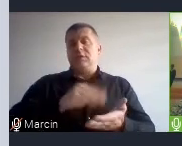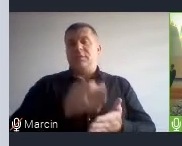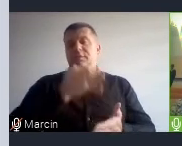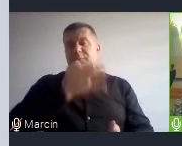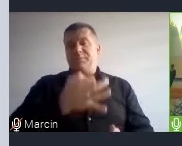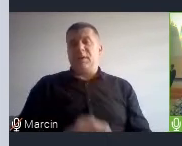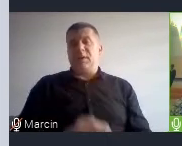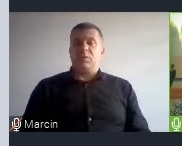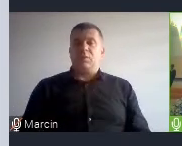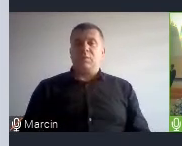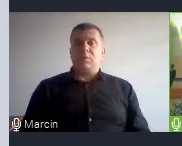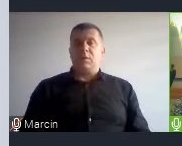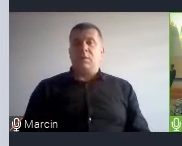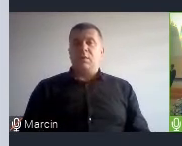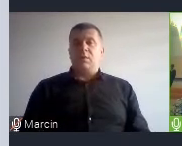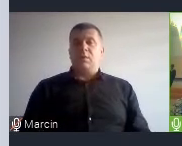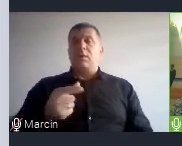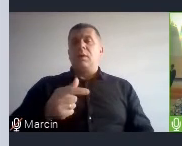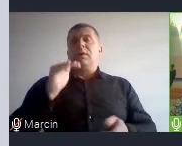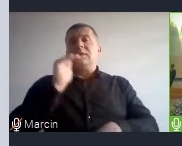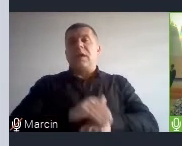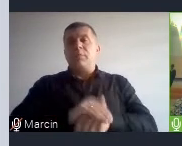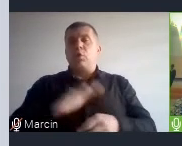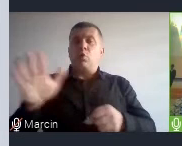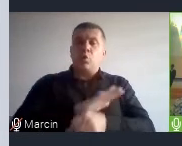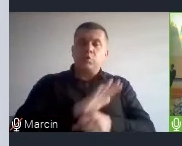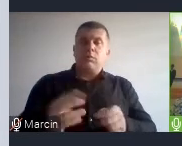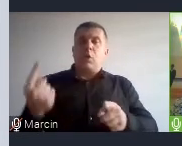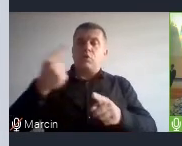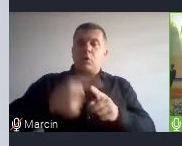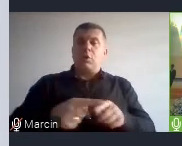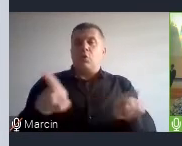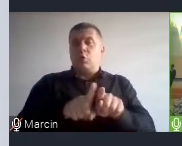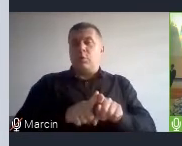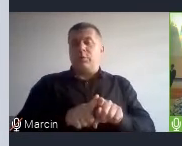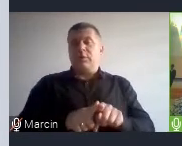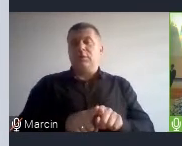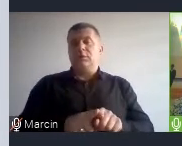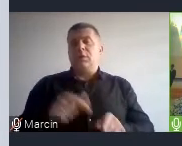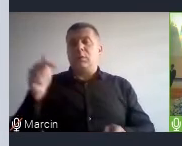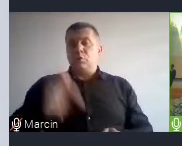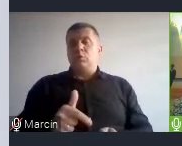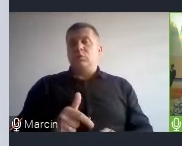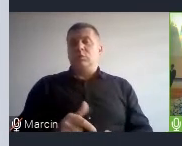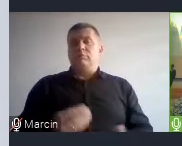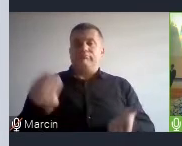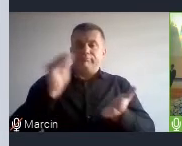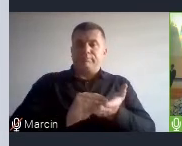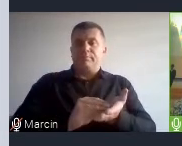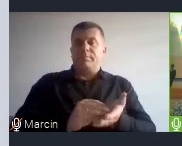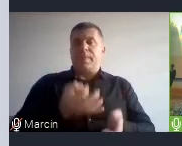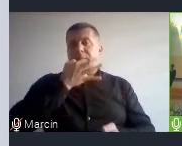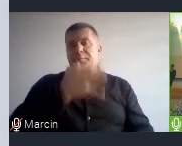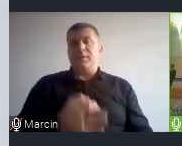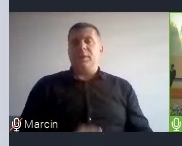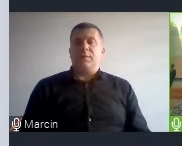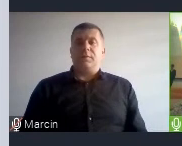Ewentualne zamówienia uzupełniajcie lub ofertowe również będę musiał umieścić w takim zapytaniu.